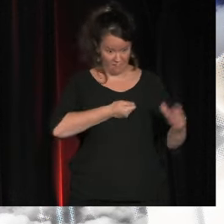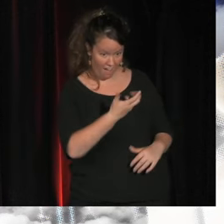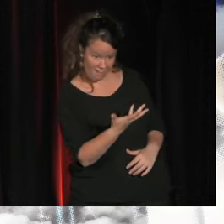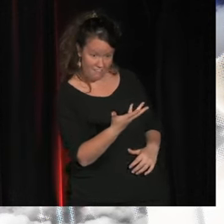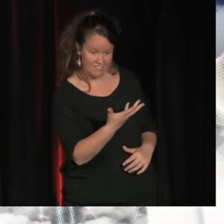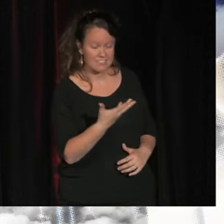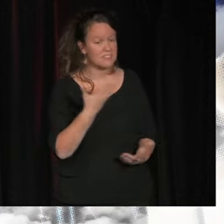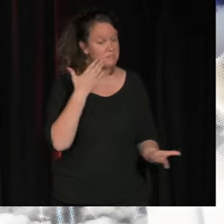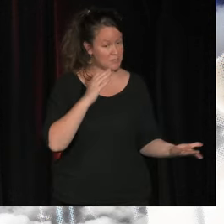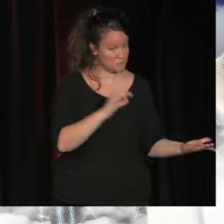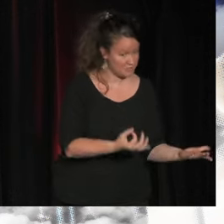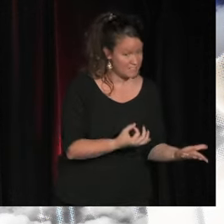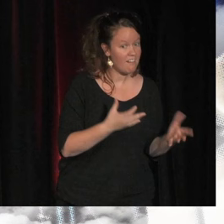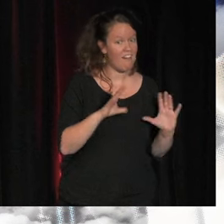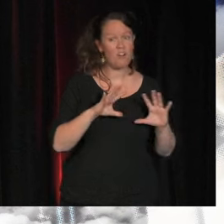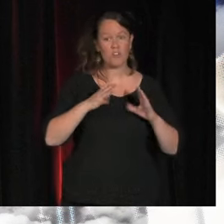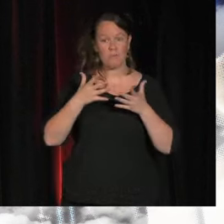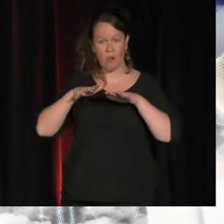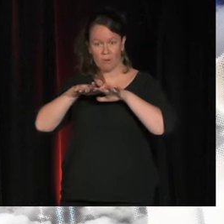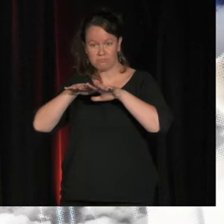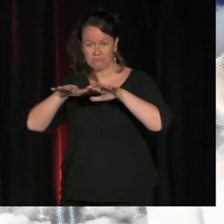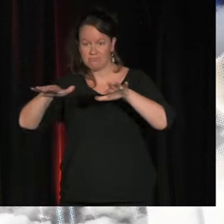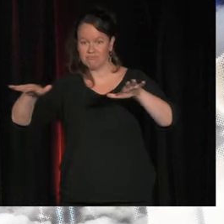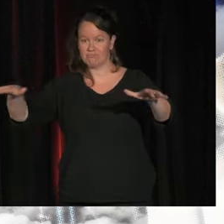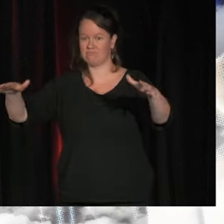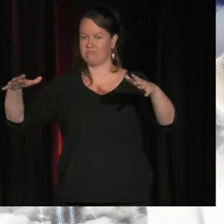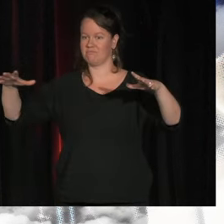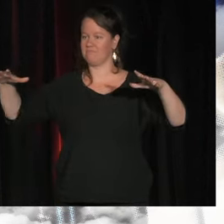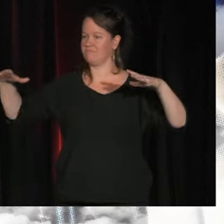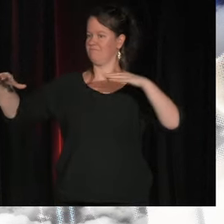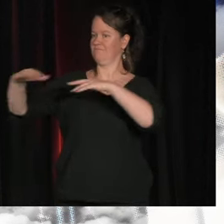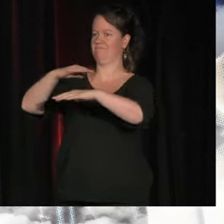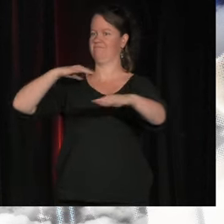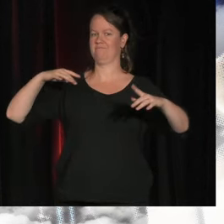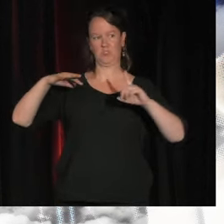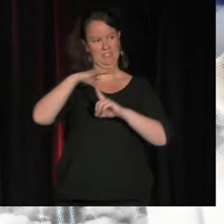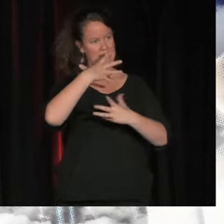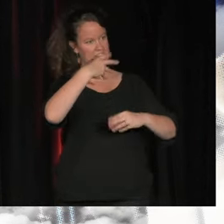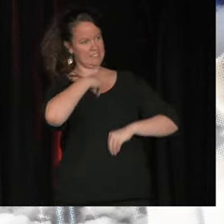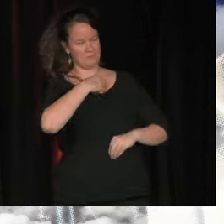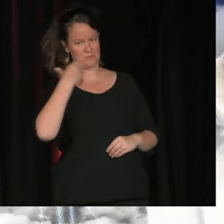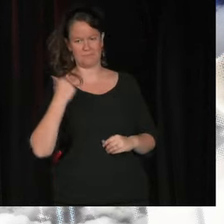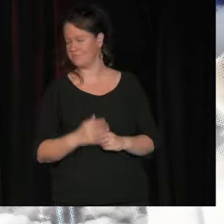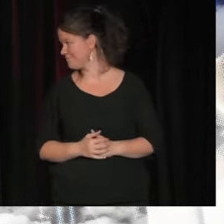faire accepter, on va dire, dans la vie publique en général ? C'est rigolo parce qu'on a parlé tout à l'heure avec Marc, le collègue de Michel.